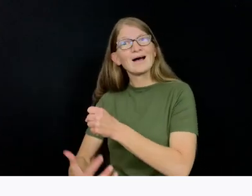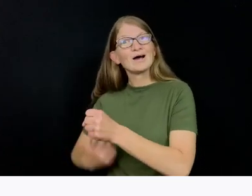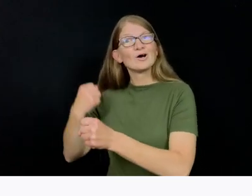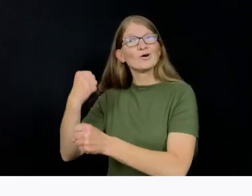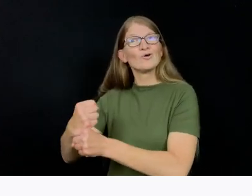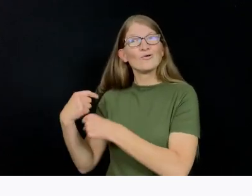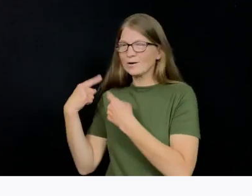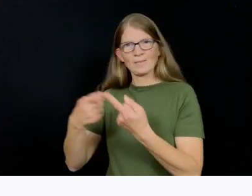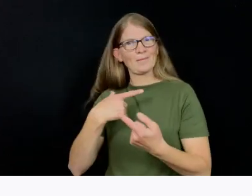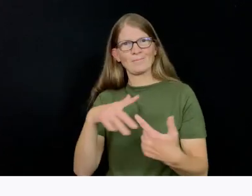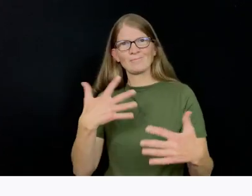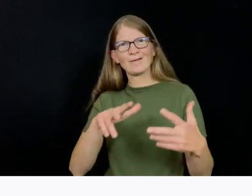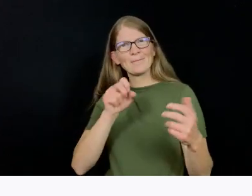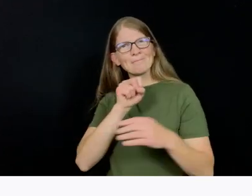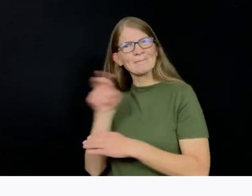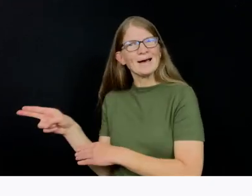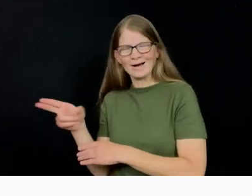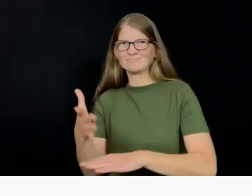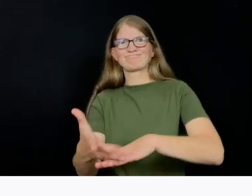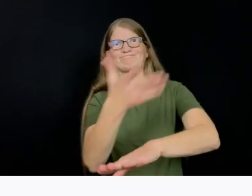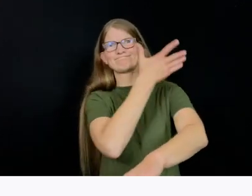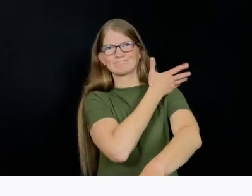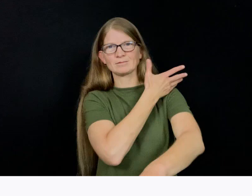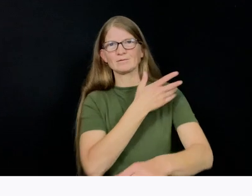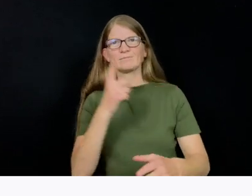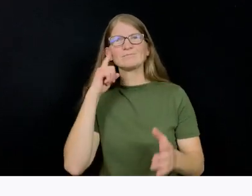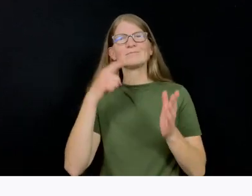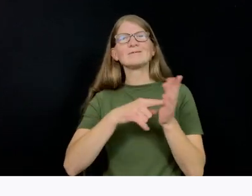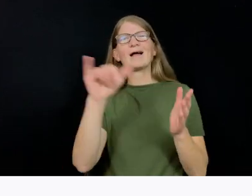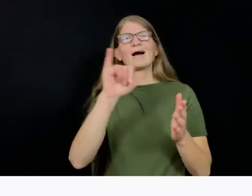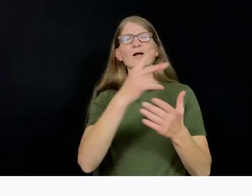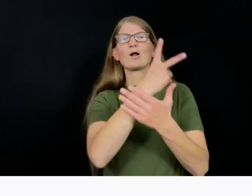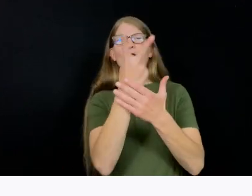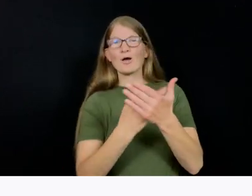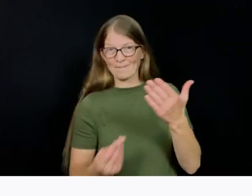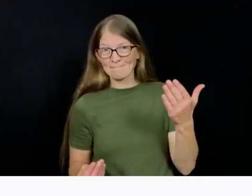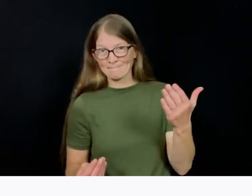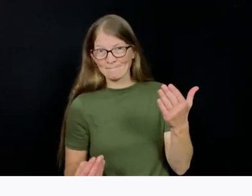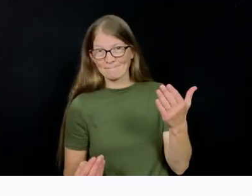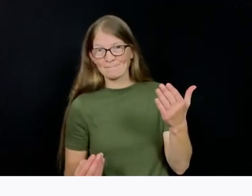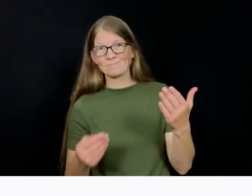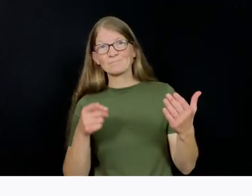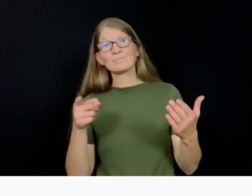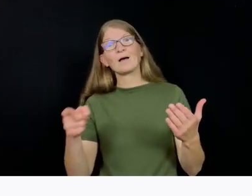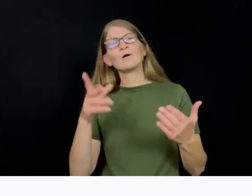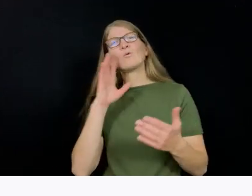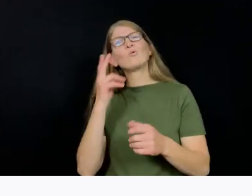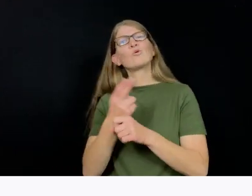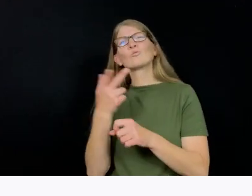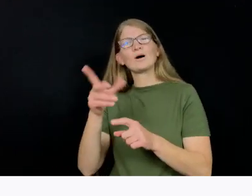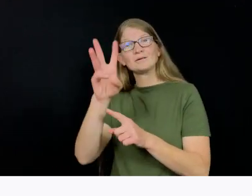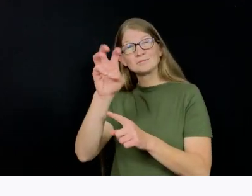وهذا بسبب خوارزمية تهجئة جديدة تستخدم شبكة عصبية عميقة تضم 680 مليون معلمة